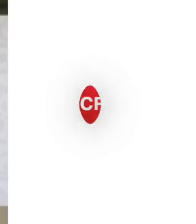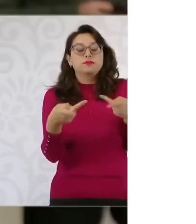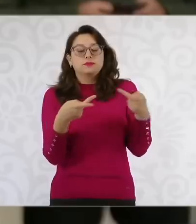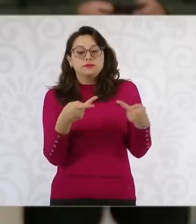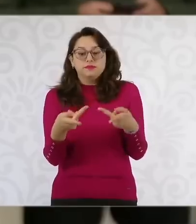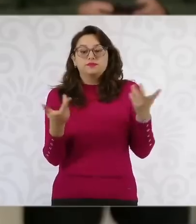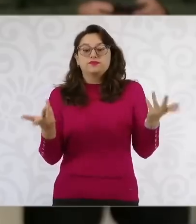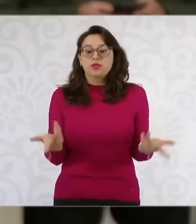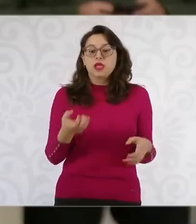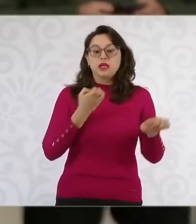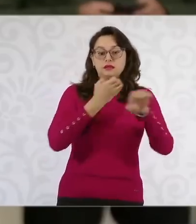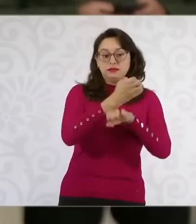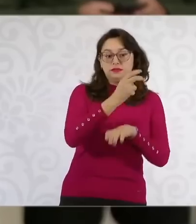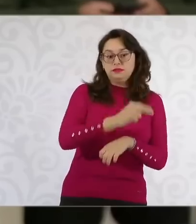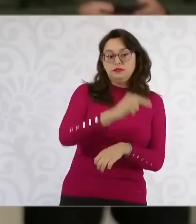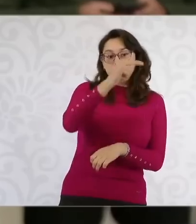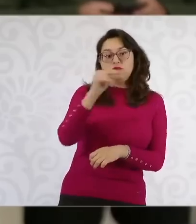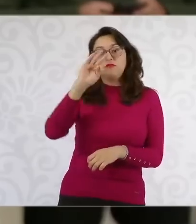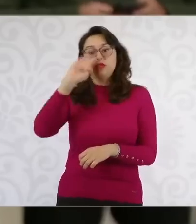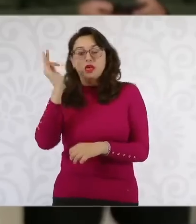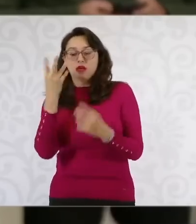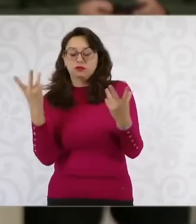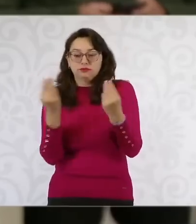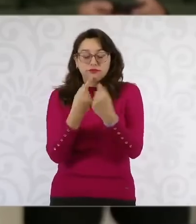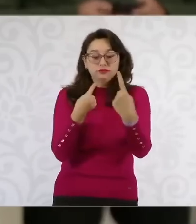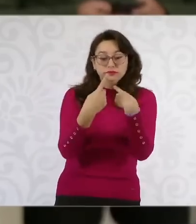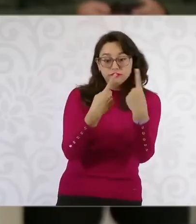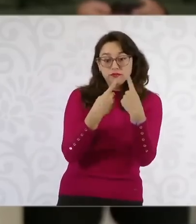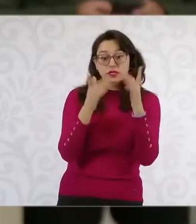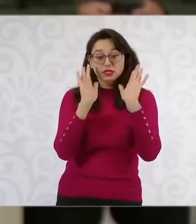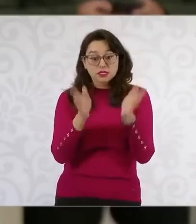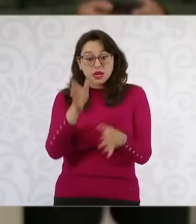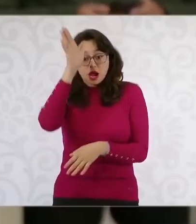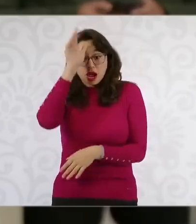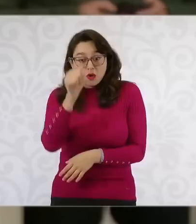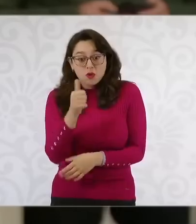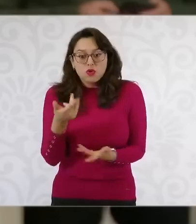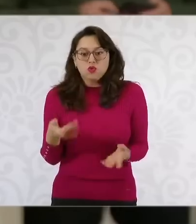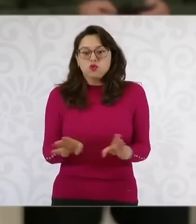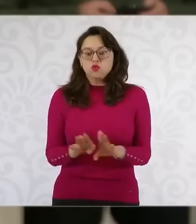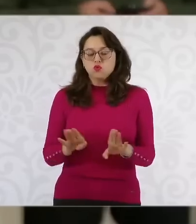y los Estados norteños no sé si le haya comentado algo la secretaria de goberna de de cómo se están